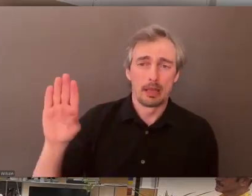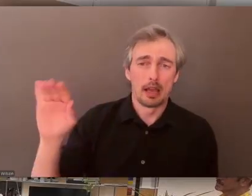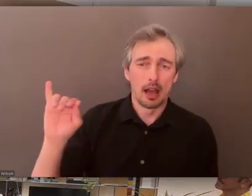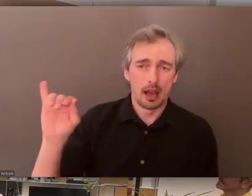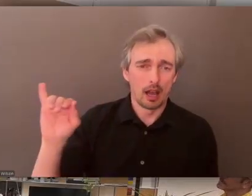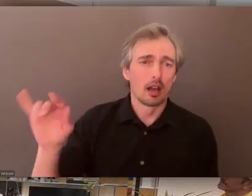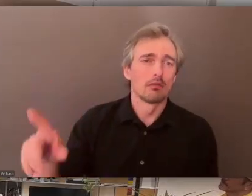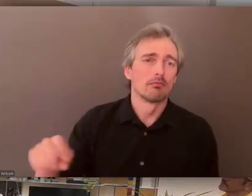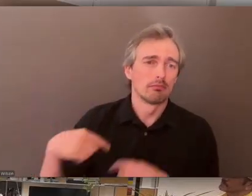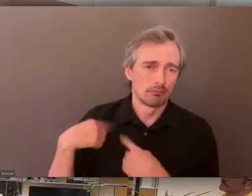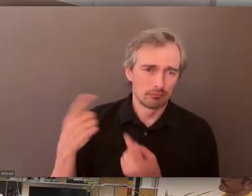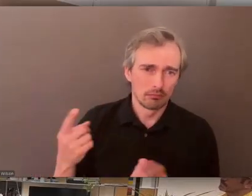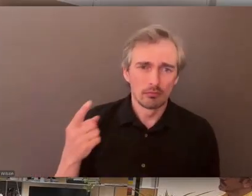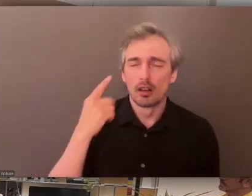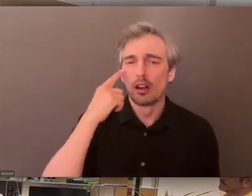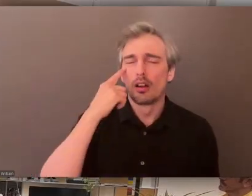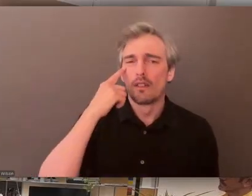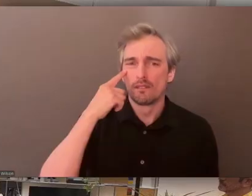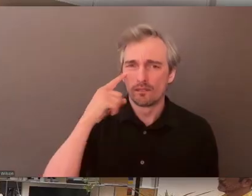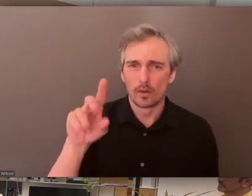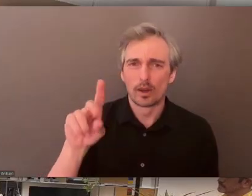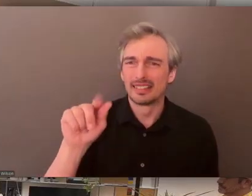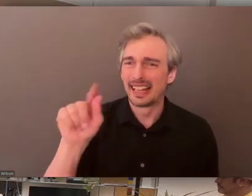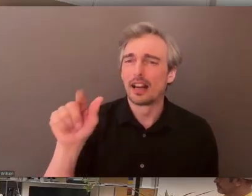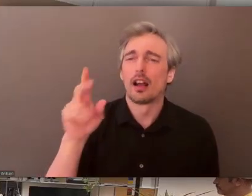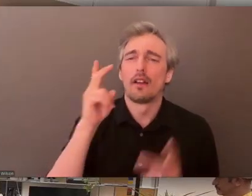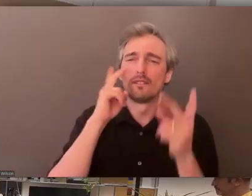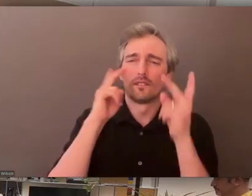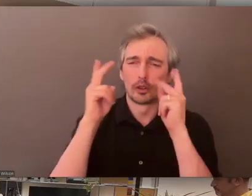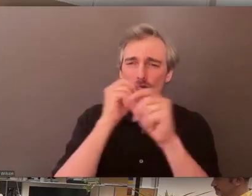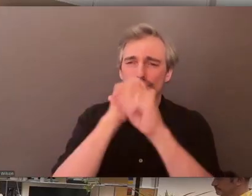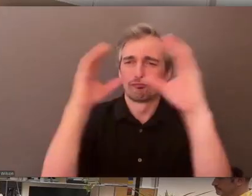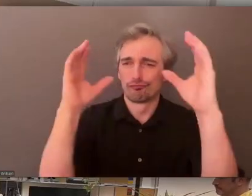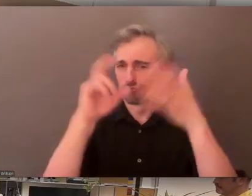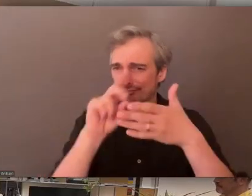しかし、私たちが直面している課題の一つはフォントサイズです。